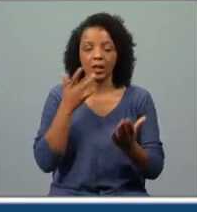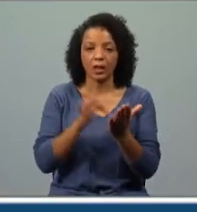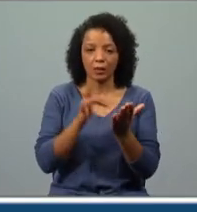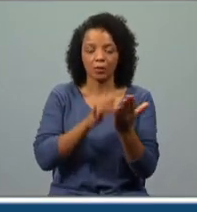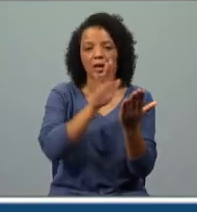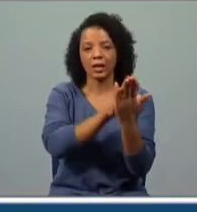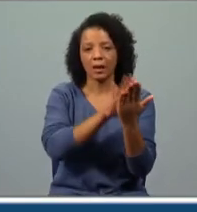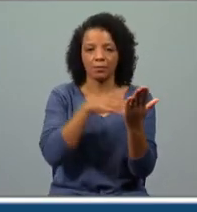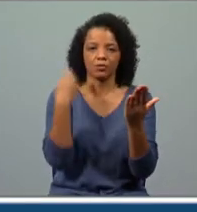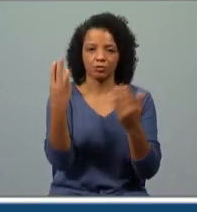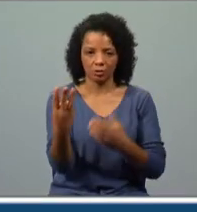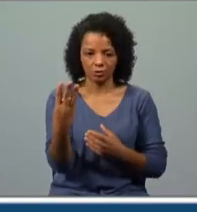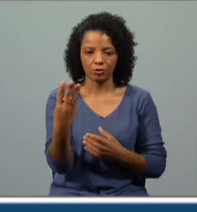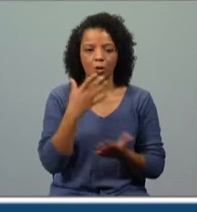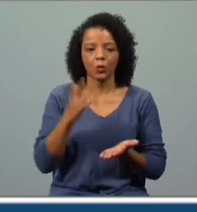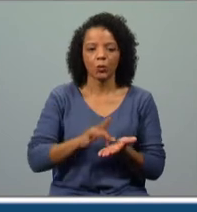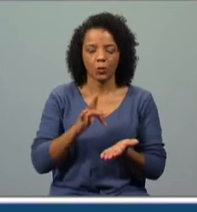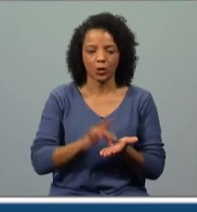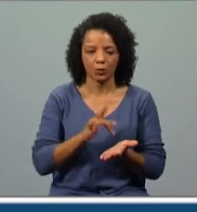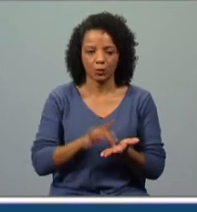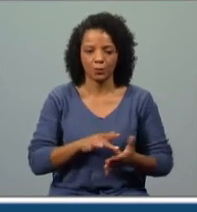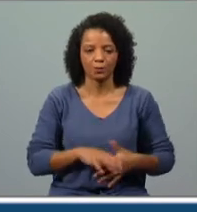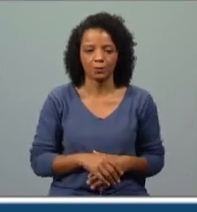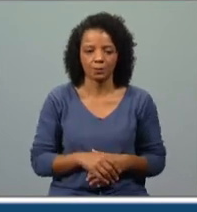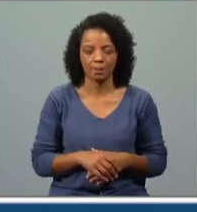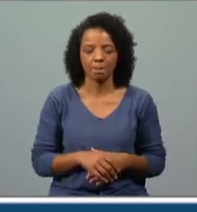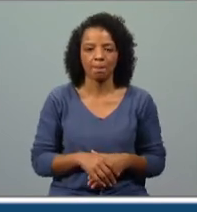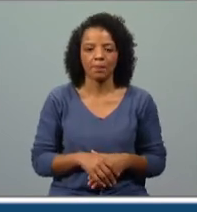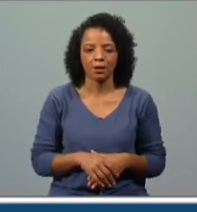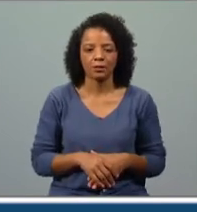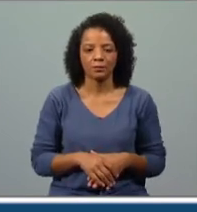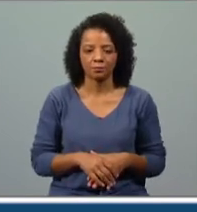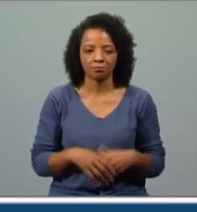livros de Maria Doralice Maria Alberta menéres O que é que nós observamos todas 瑪麗亞·多拉麗絲瑪麗亞·艾伯塔書籍menéres 我們都觀察到什麼